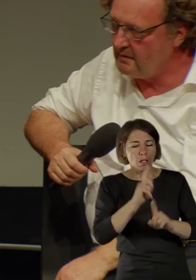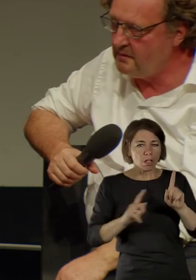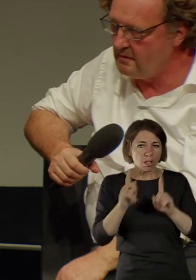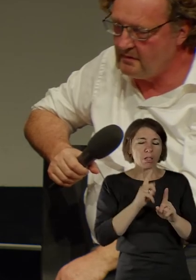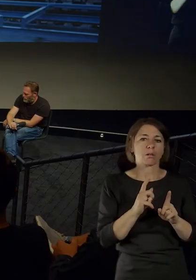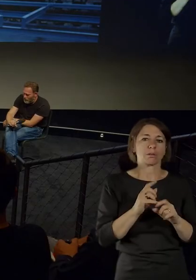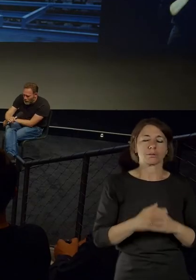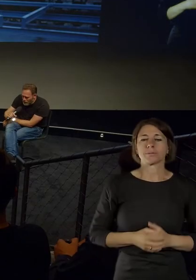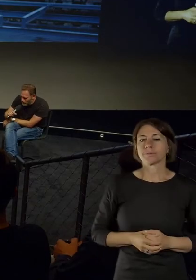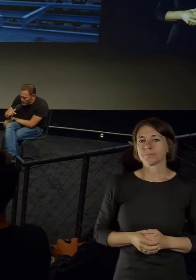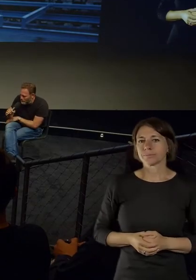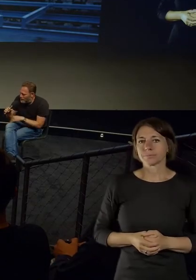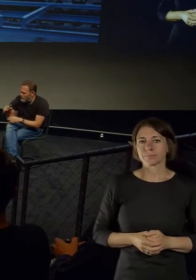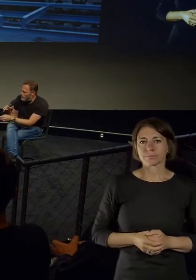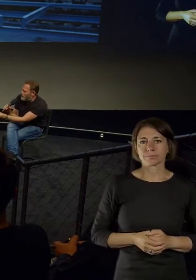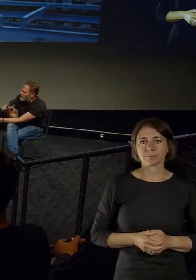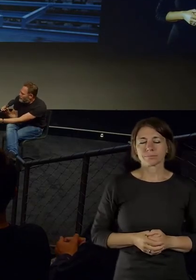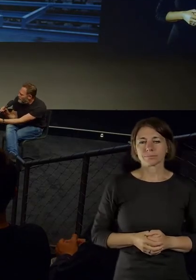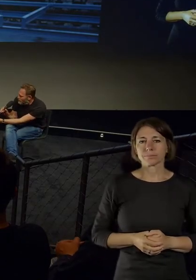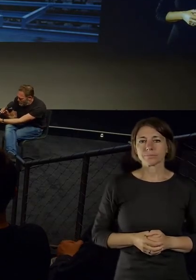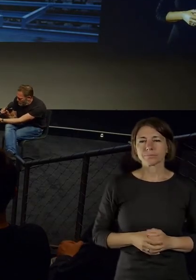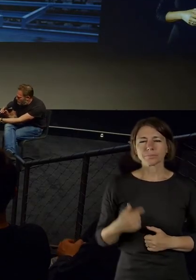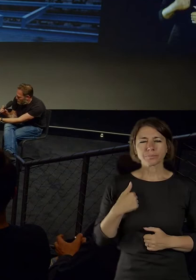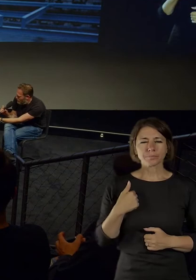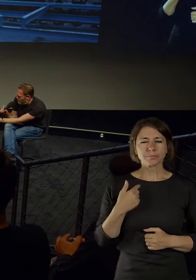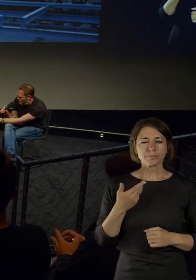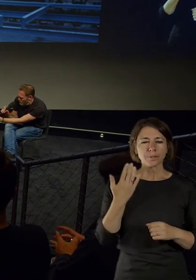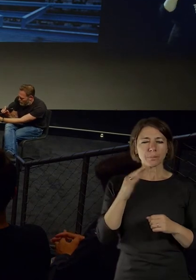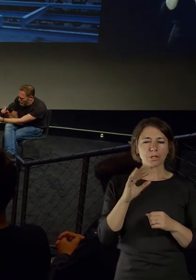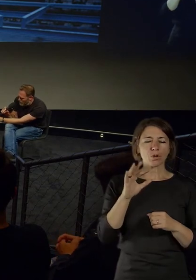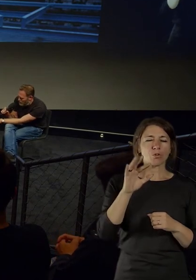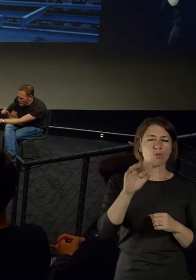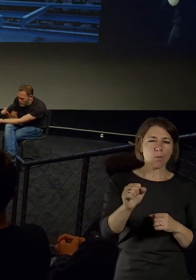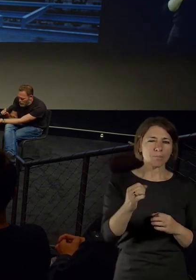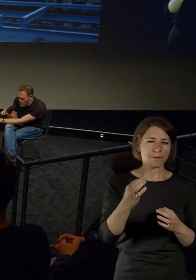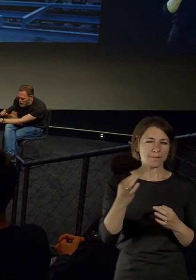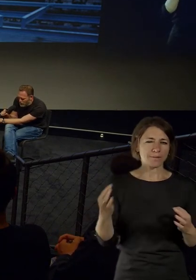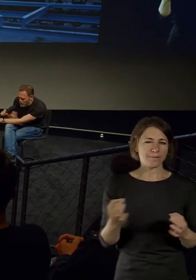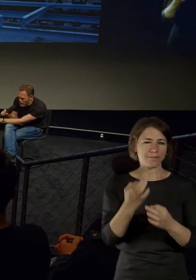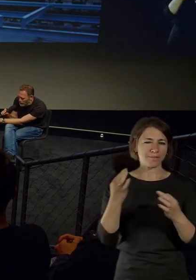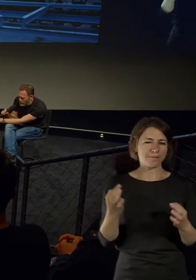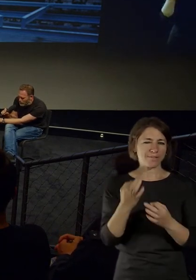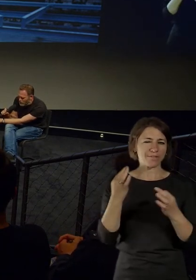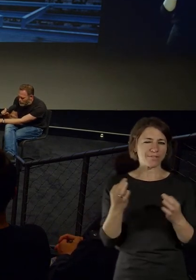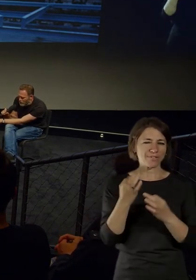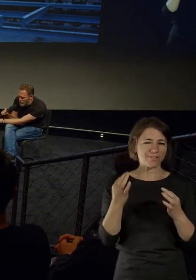Pane Fišere. -Já jsem jenom zachytil to slovíčko nebo ten termín, který vím, že v tom plánu je.